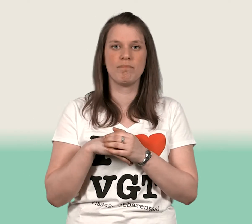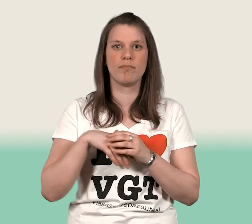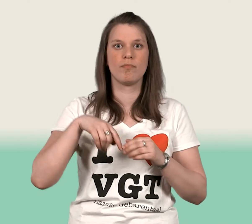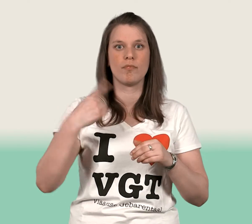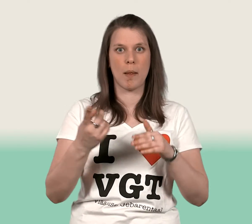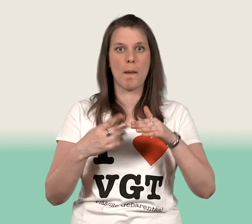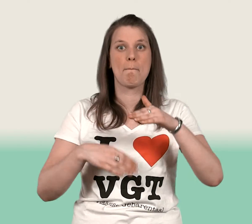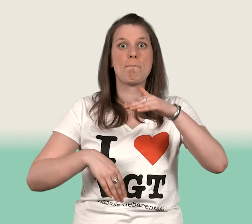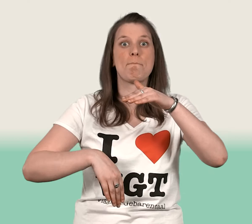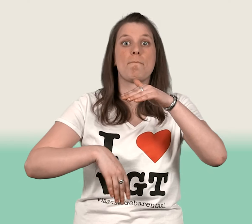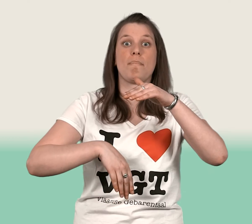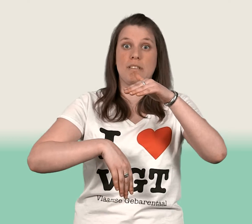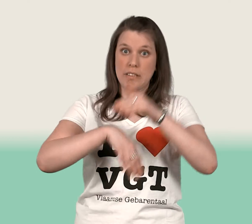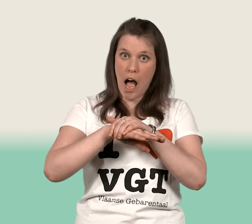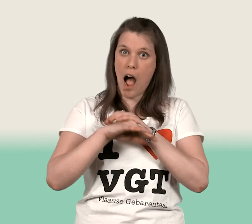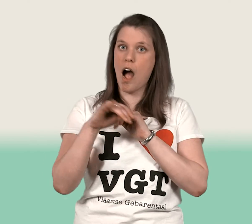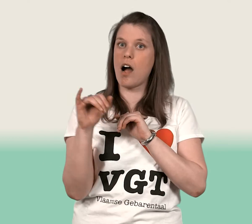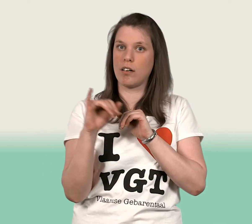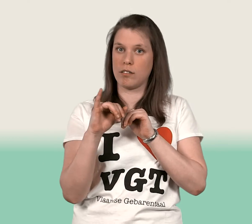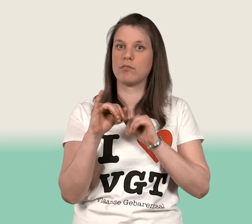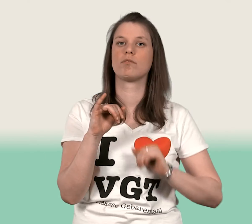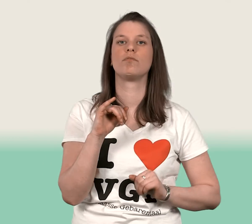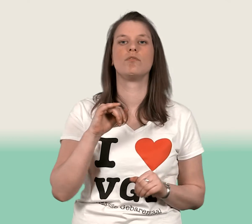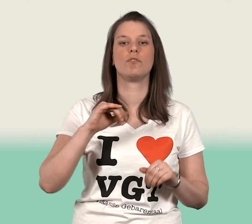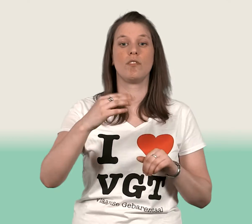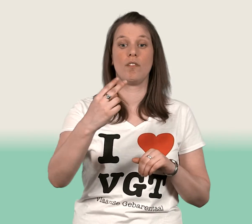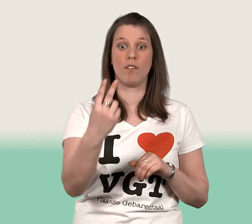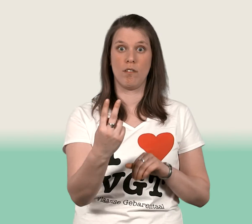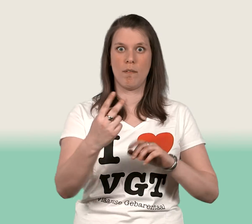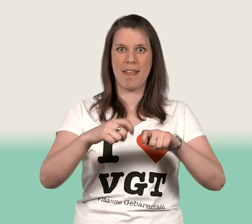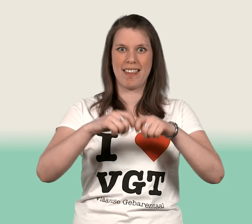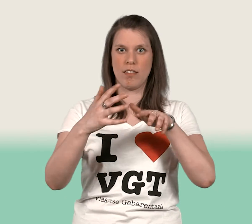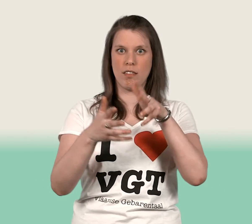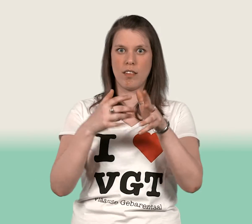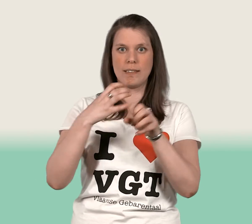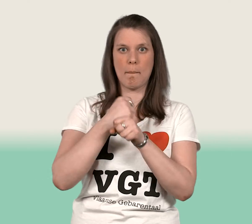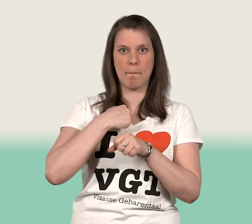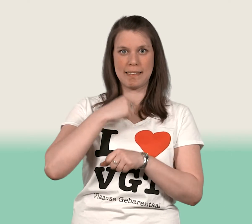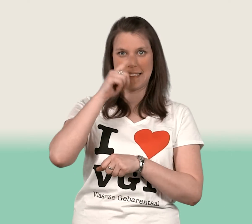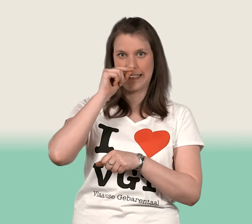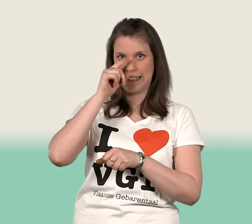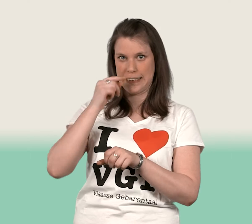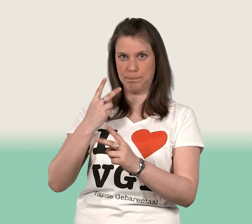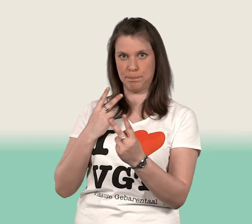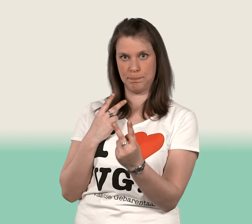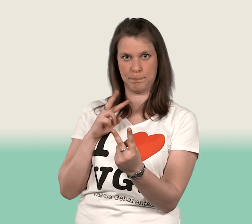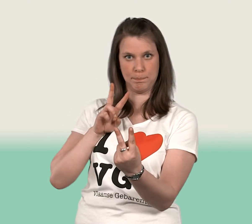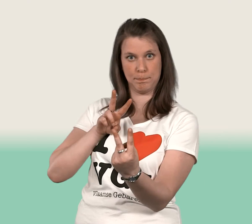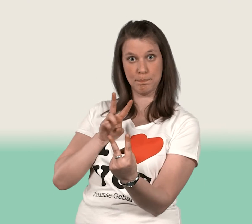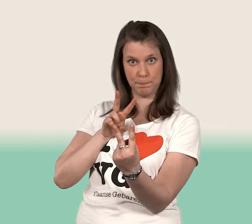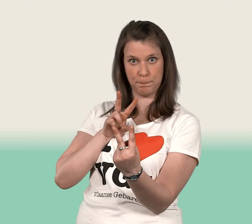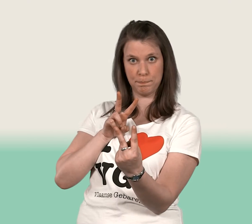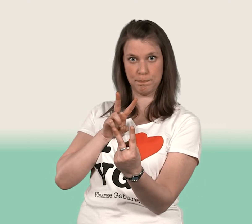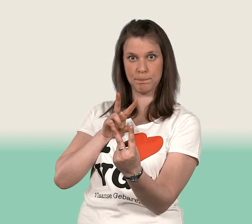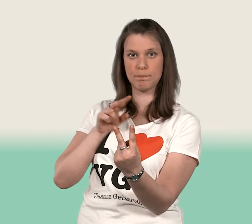Dan beginnen ze samen met mij en Cindy het gebarenliedje te gebaren.